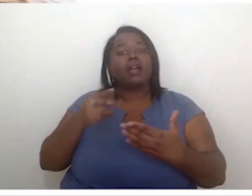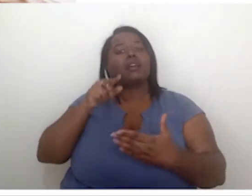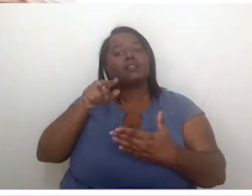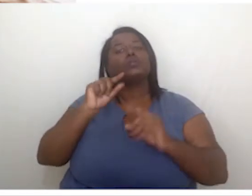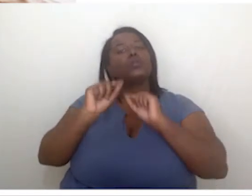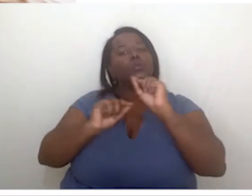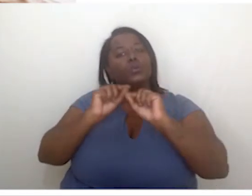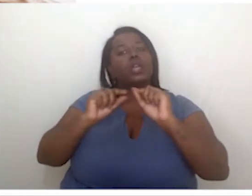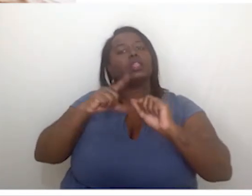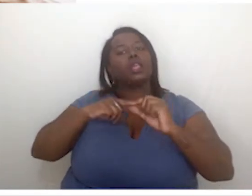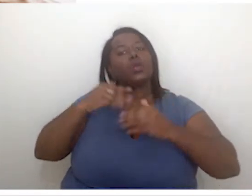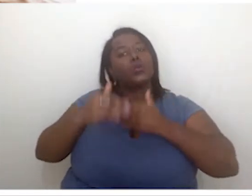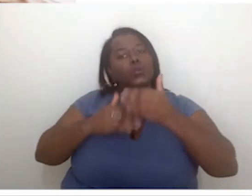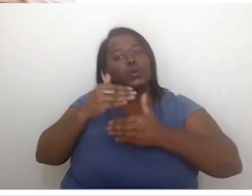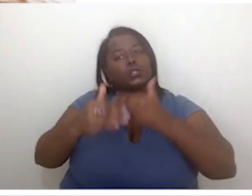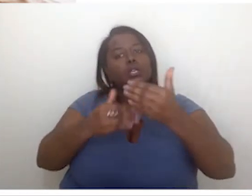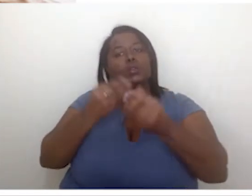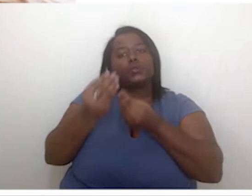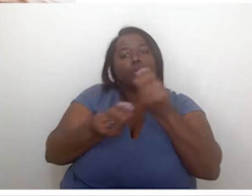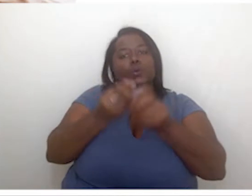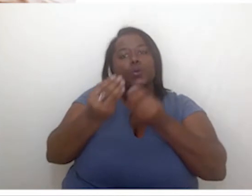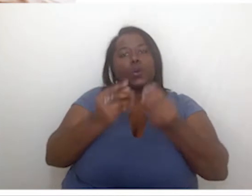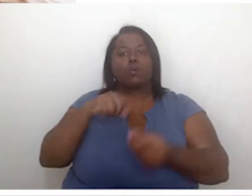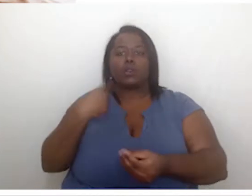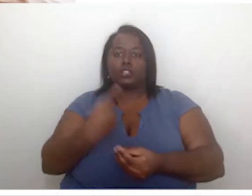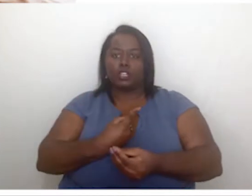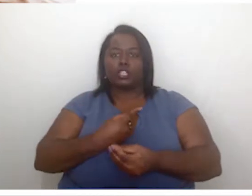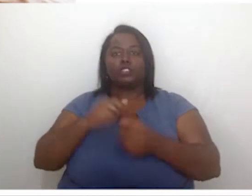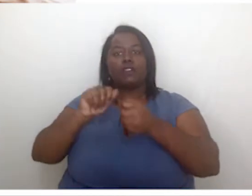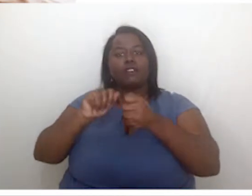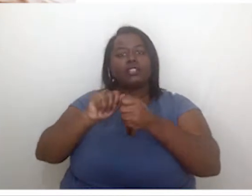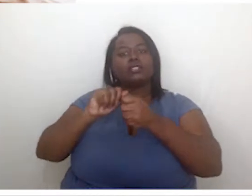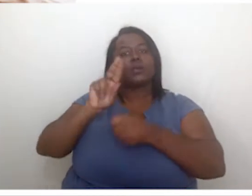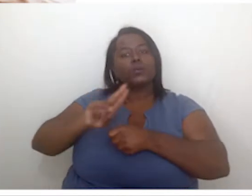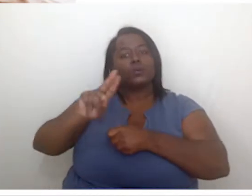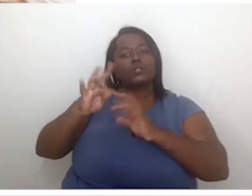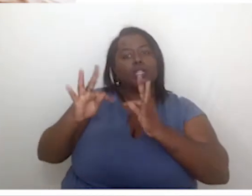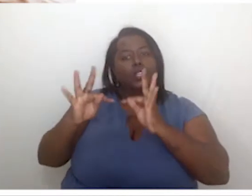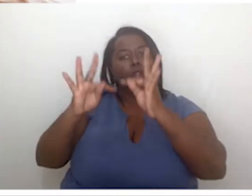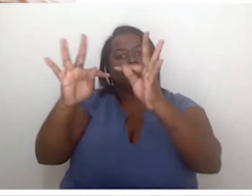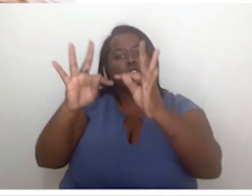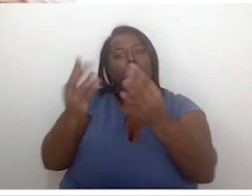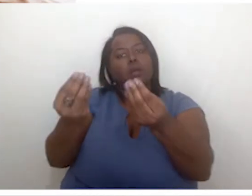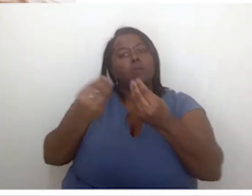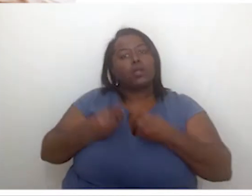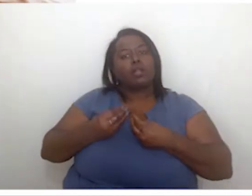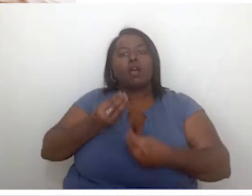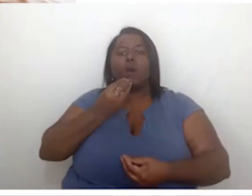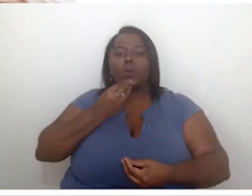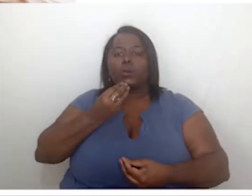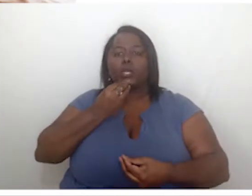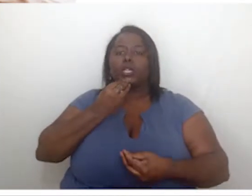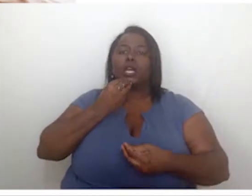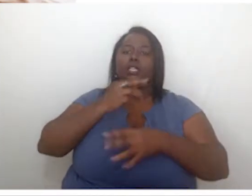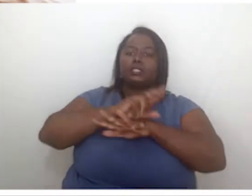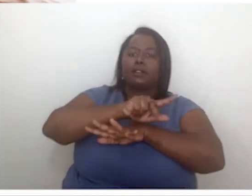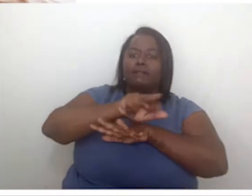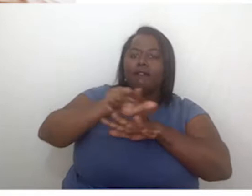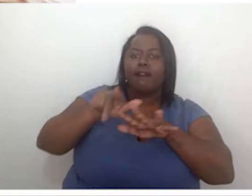sacar provecho de la tecnología y de lo que ella nos ofrece. Y hay muchas oportunidades